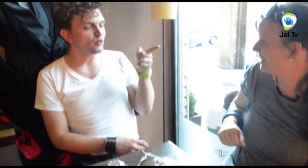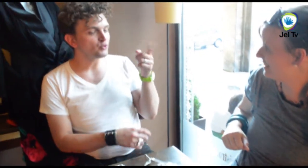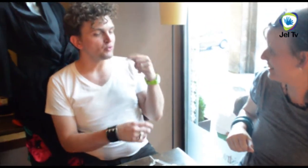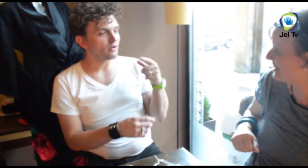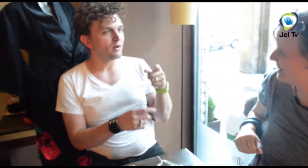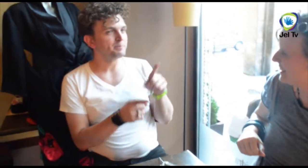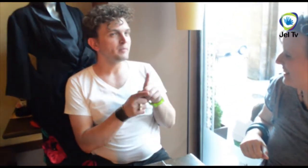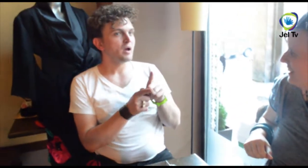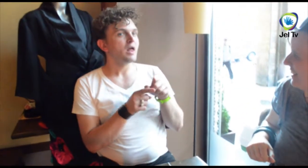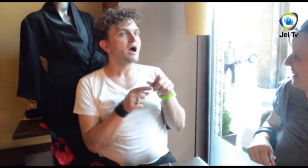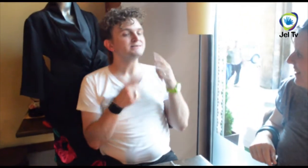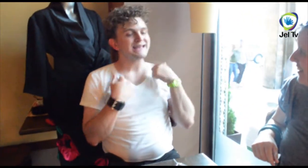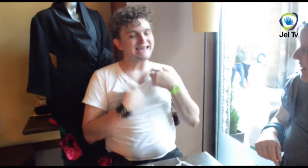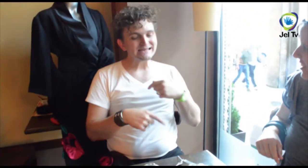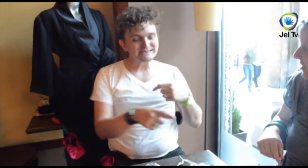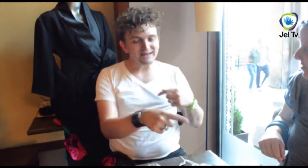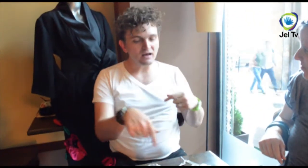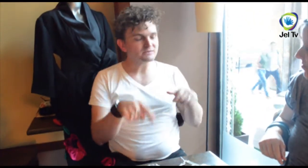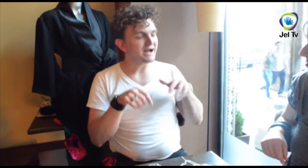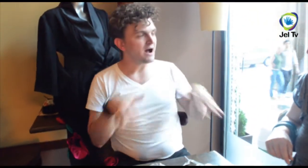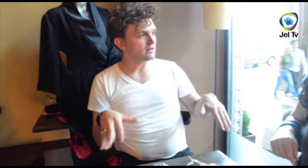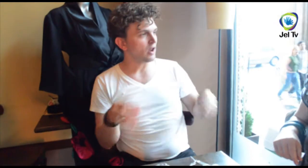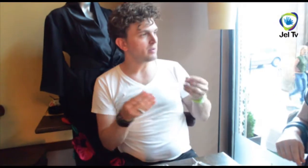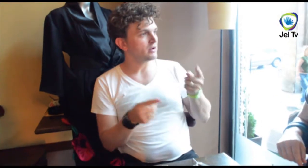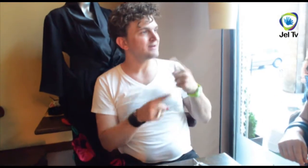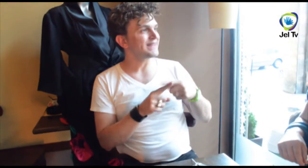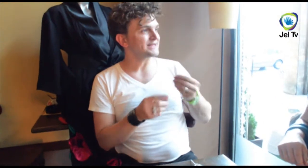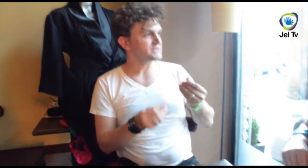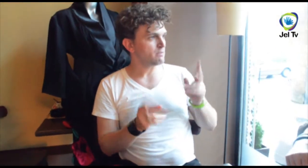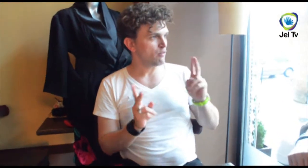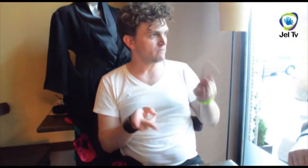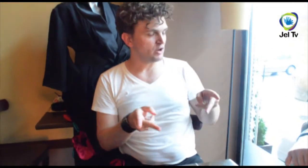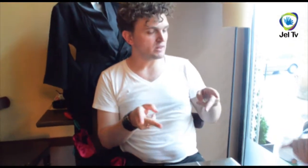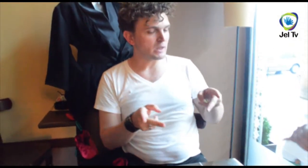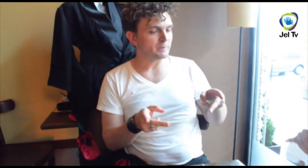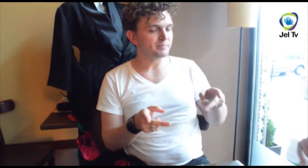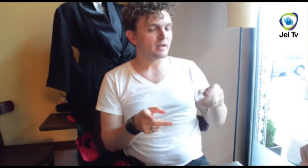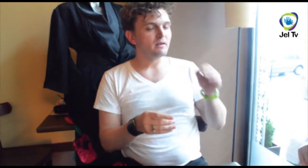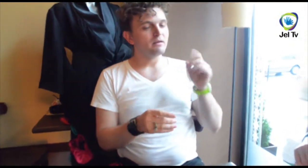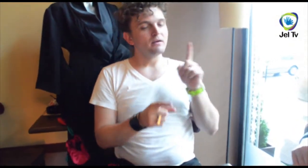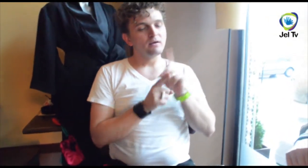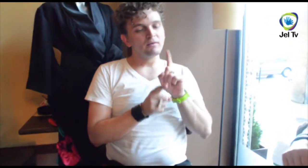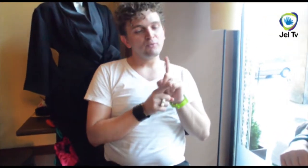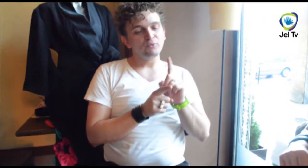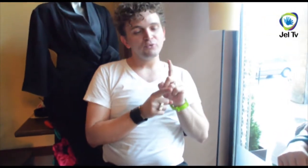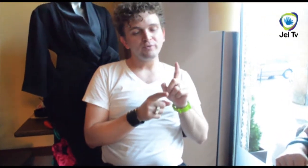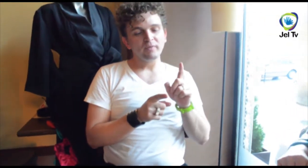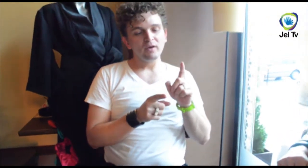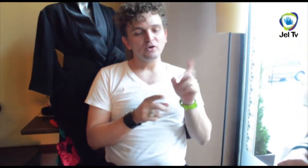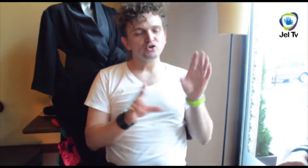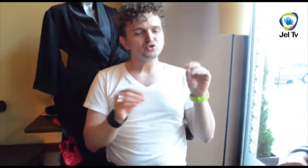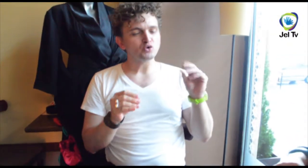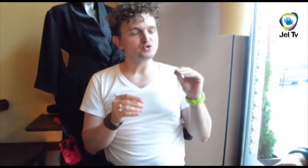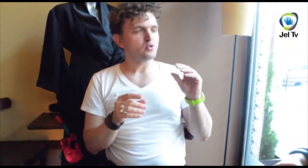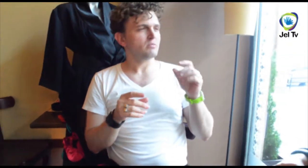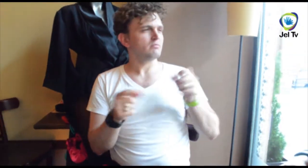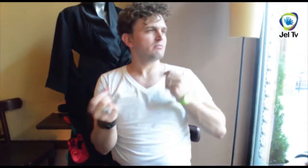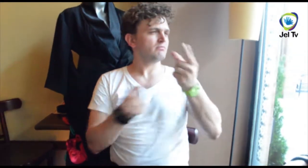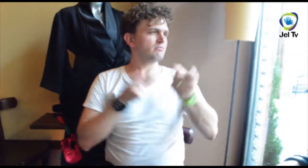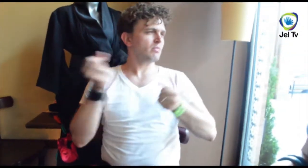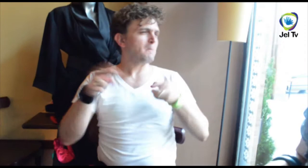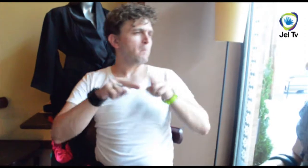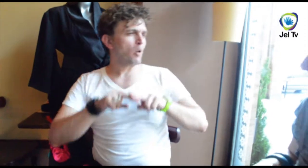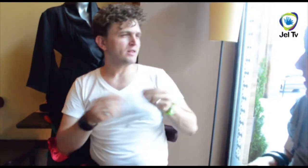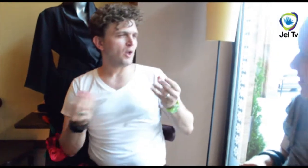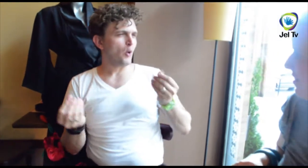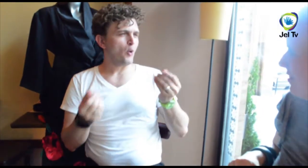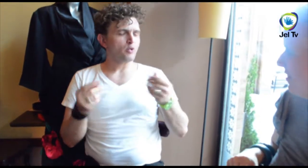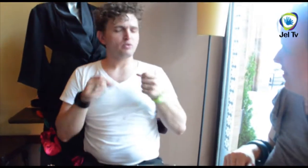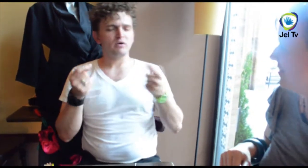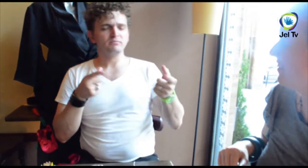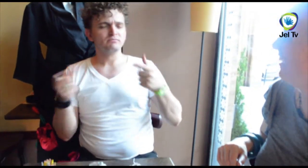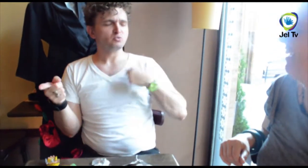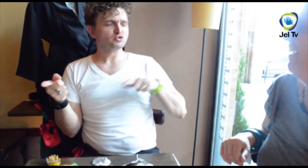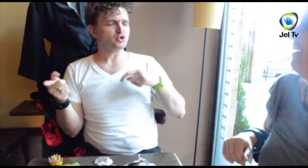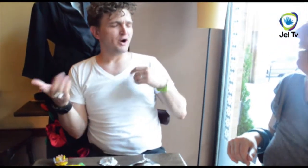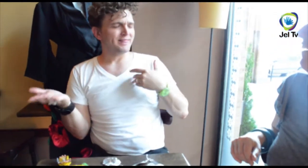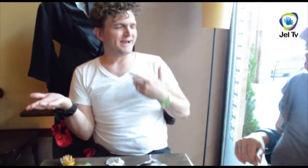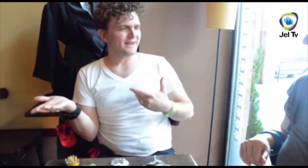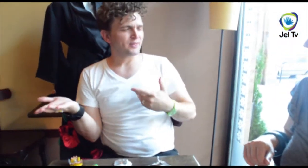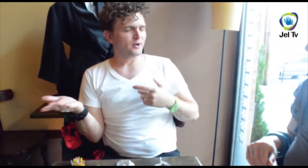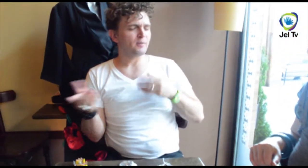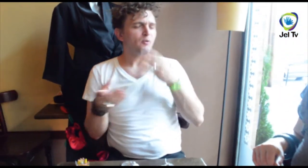Tudod, az ékszereket általában textilből vannak. Sok az eldobott maradék ruhadarab.